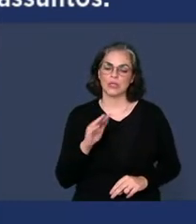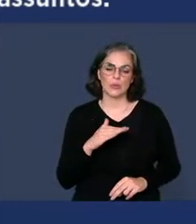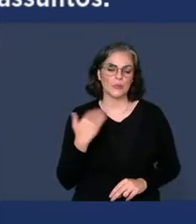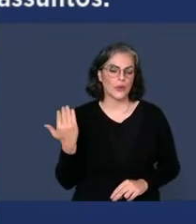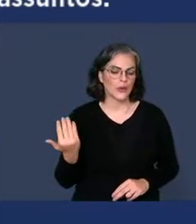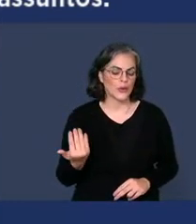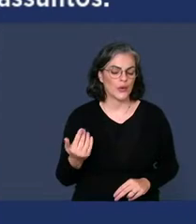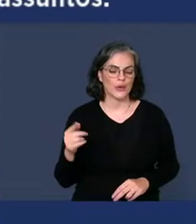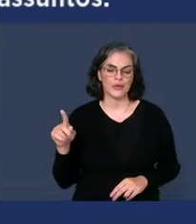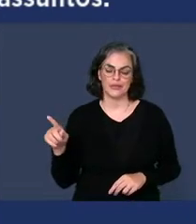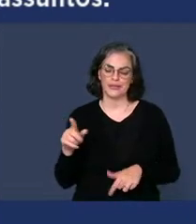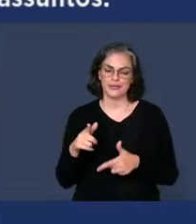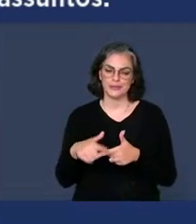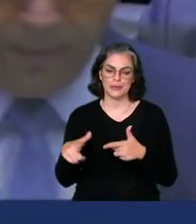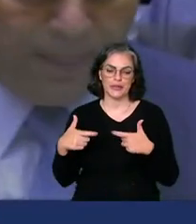QUE NÃO SEJAM PERDIDAS VIDAS NESSE CONFRONTO. OBRIGADO,